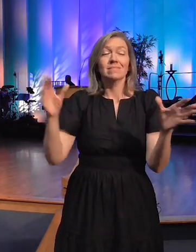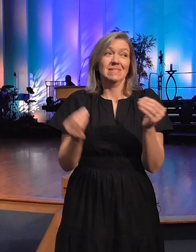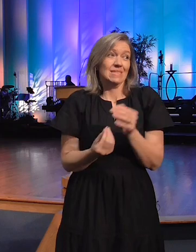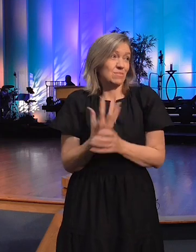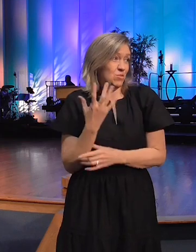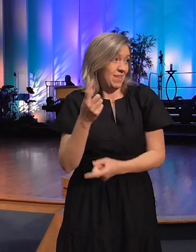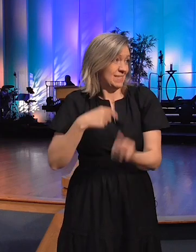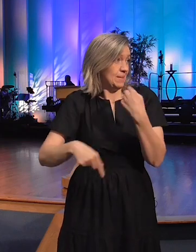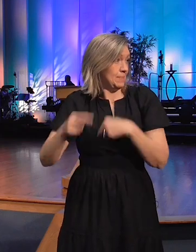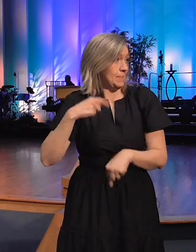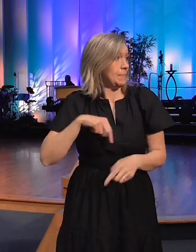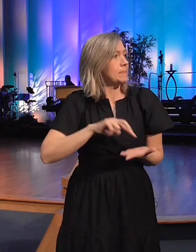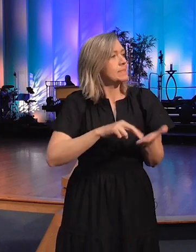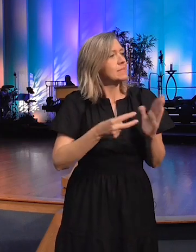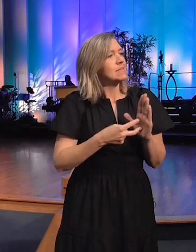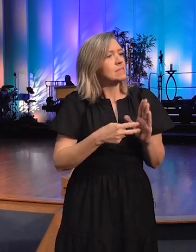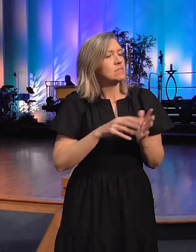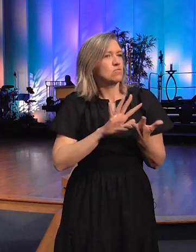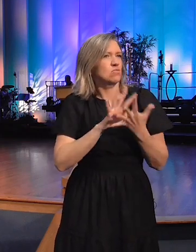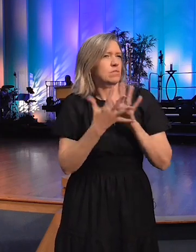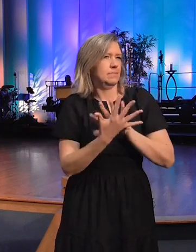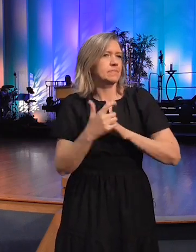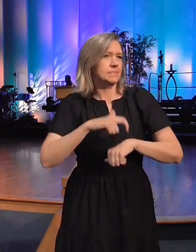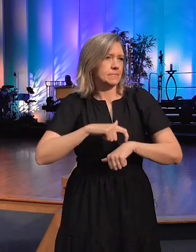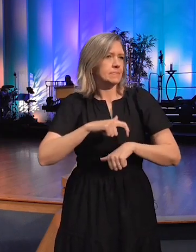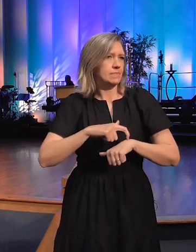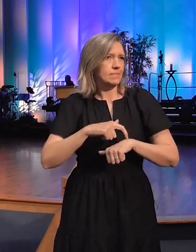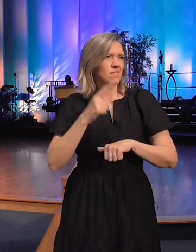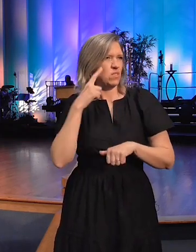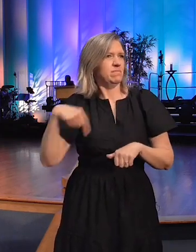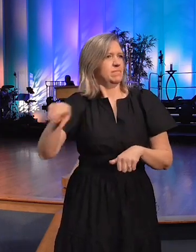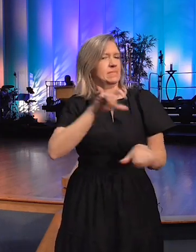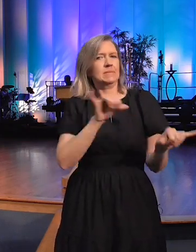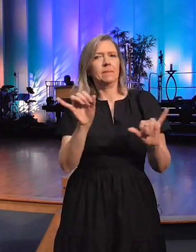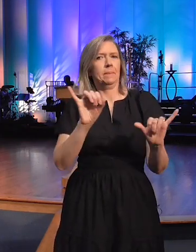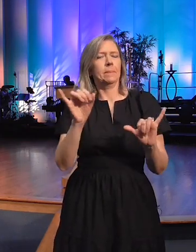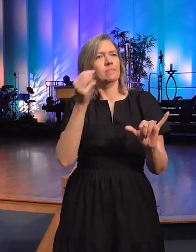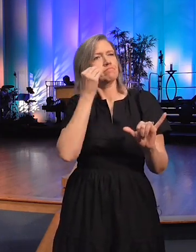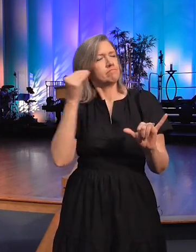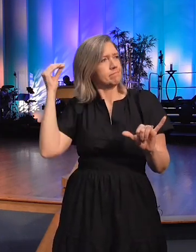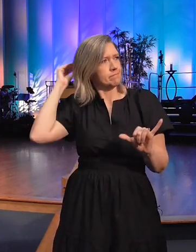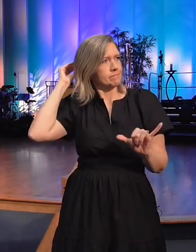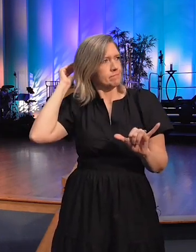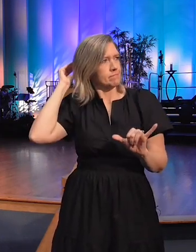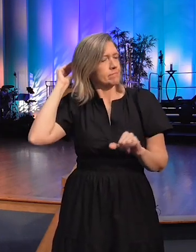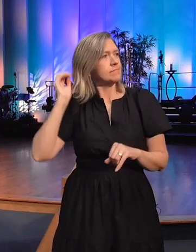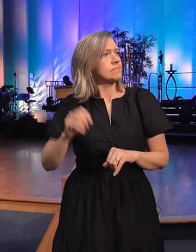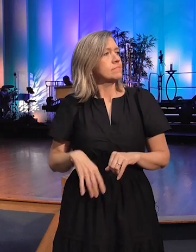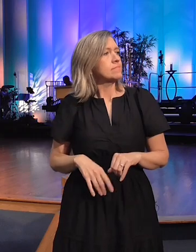momento de transformación para todos nosotros también, así que tenlo en cuenta para obtener nuestro el servicio comenzó nos